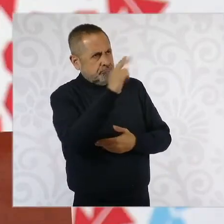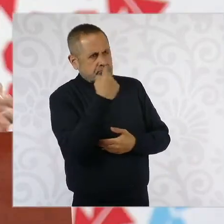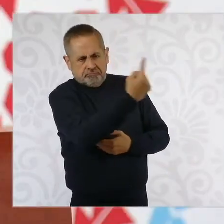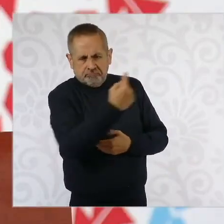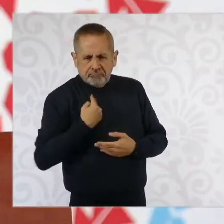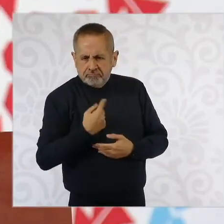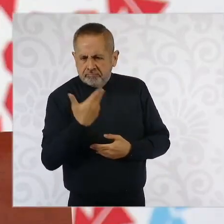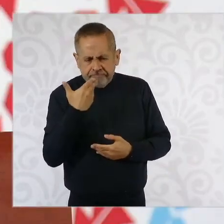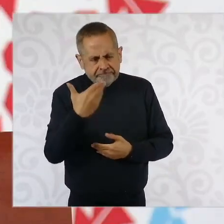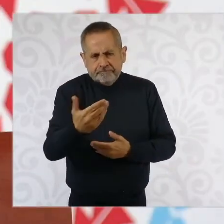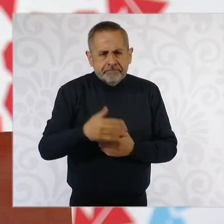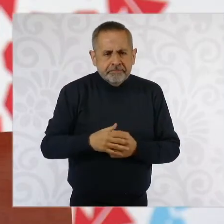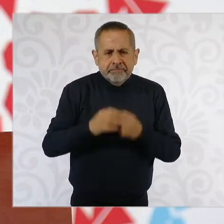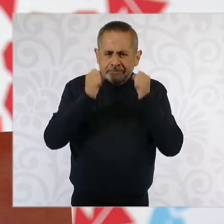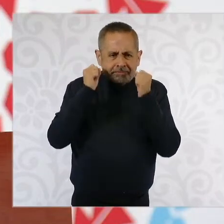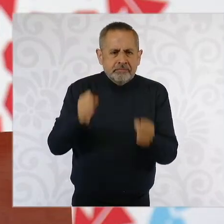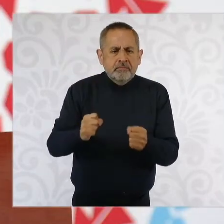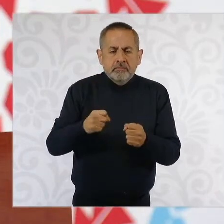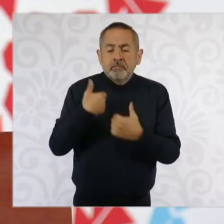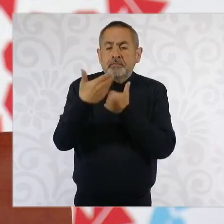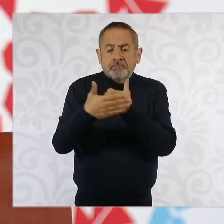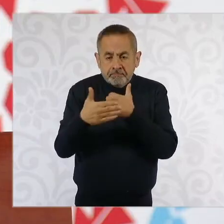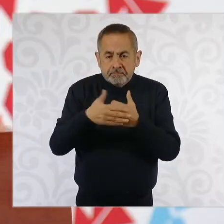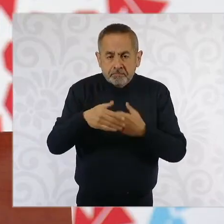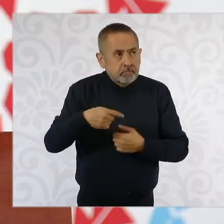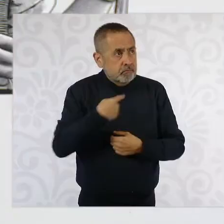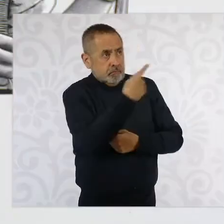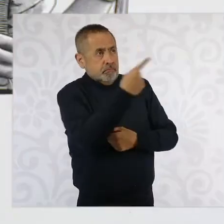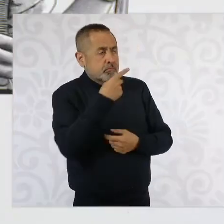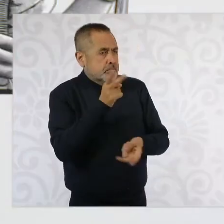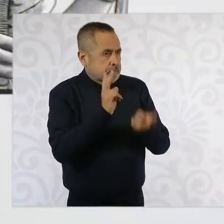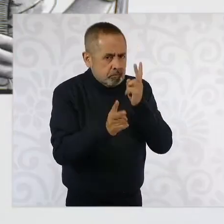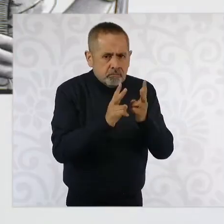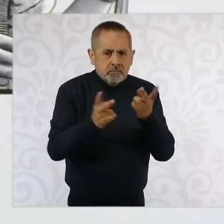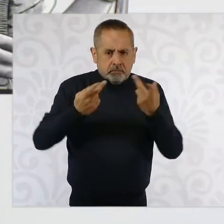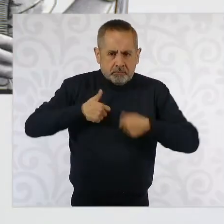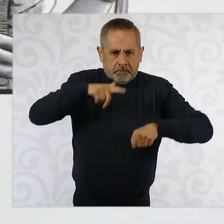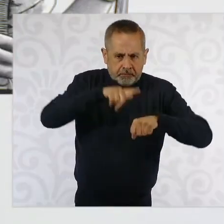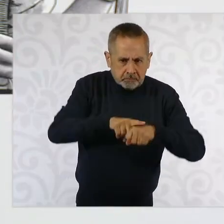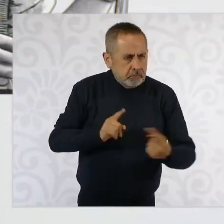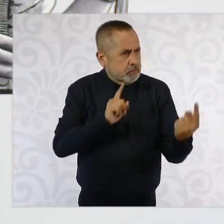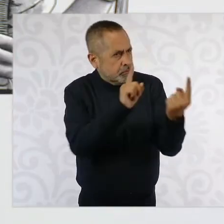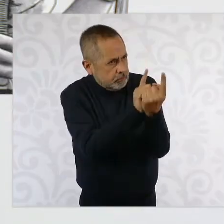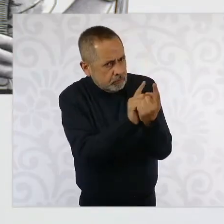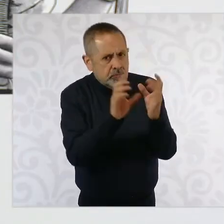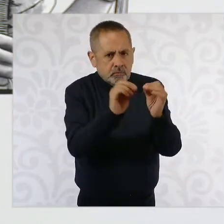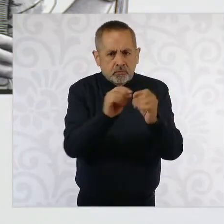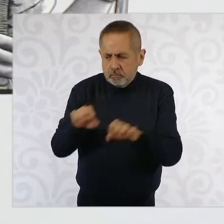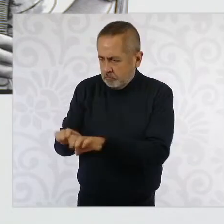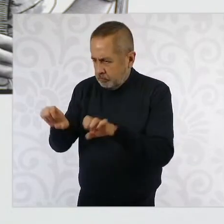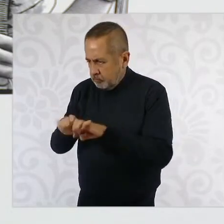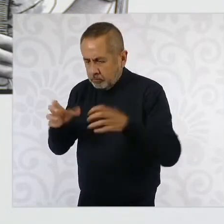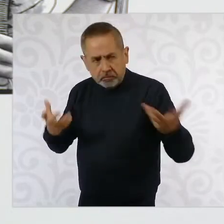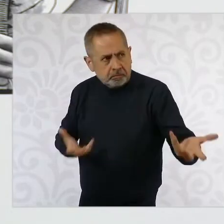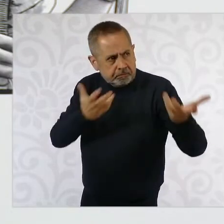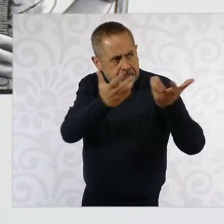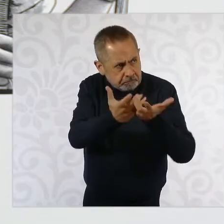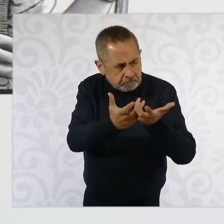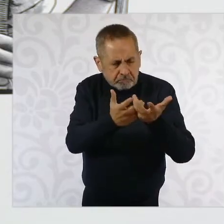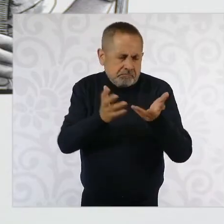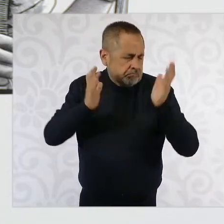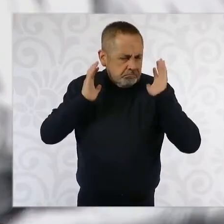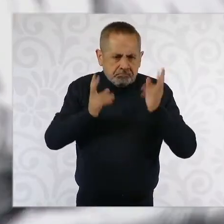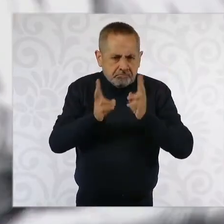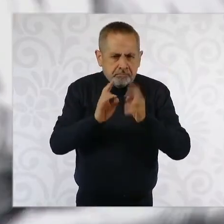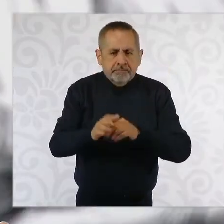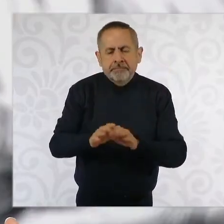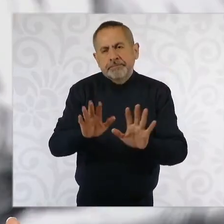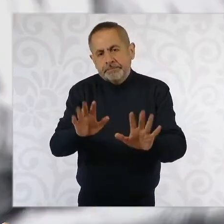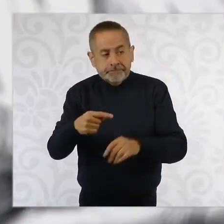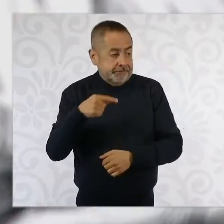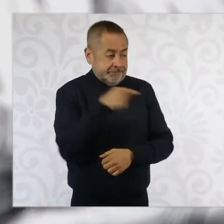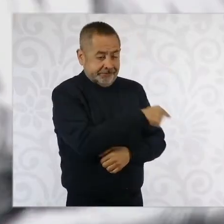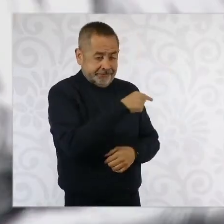que tengamos que platicar sea personalmente o los equipos se va a hacer así Ahora la oposición claro